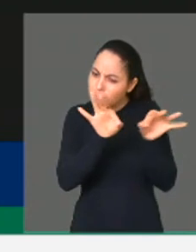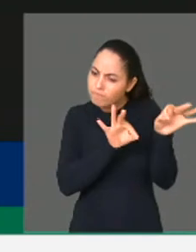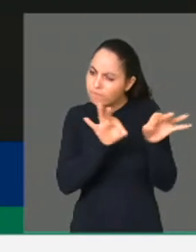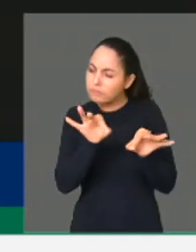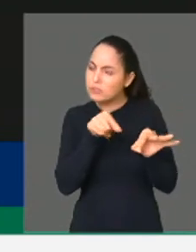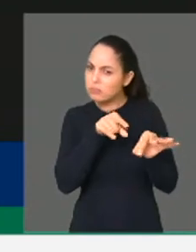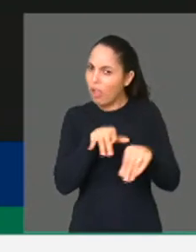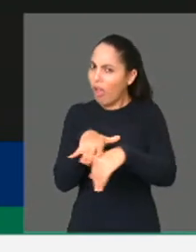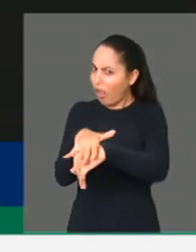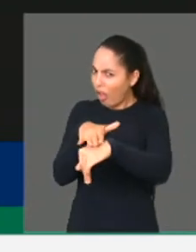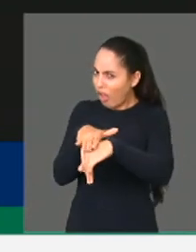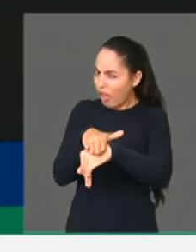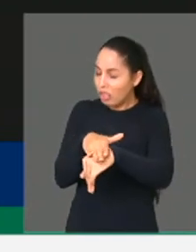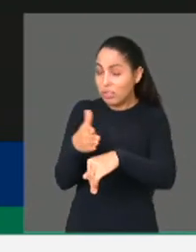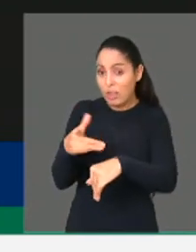VAMOS LEMBRAR QUE NÓS ESTAMOS